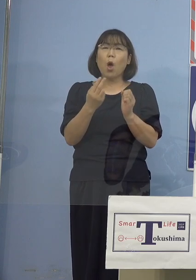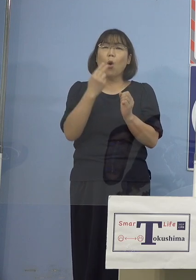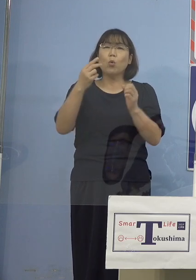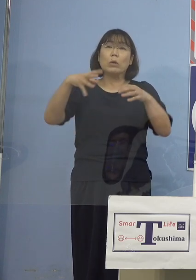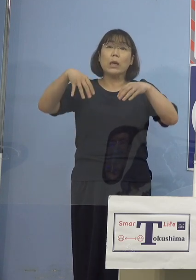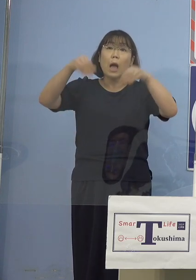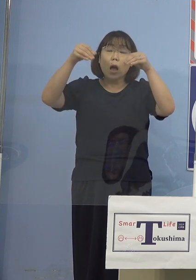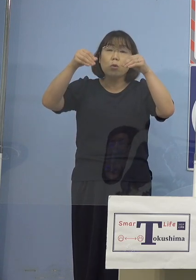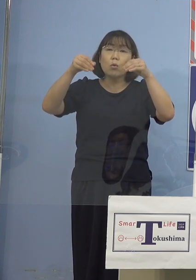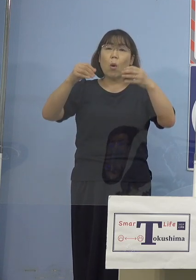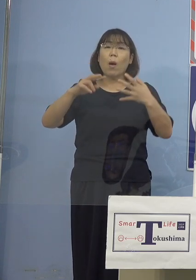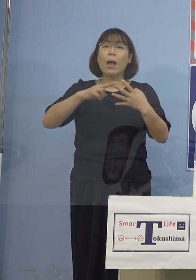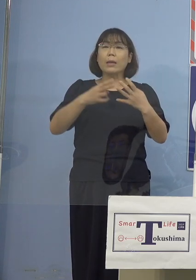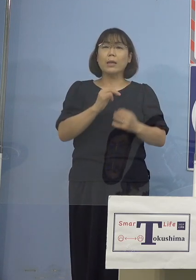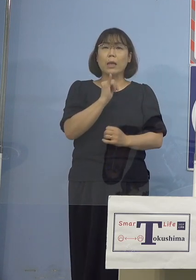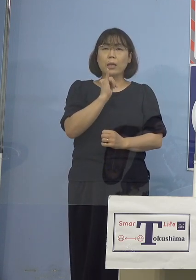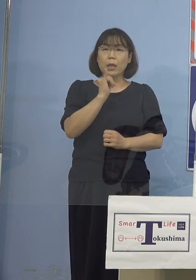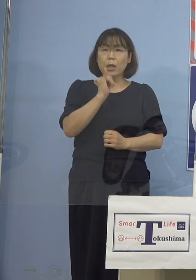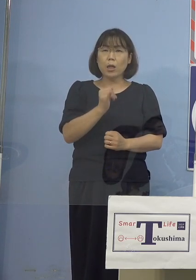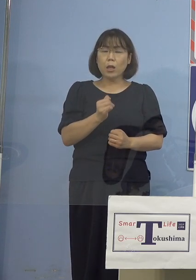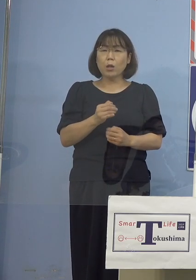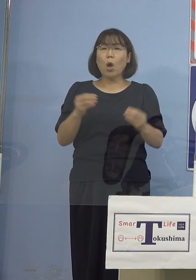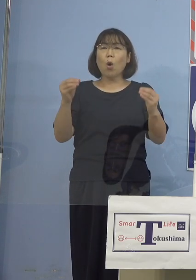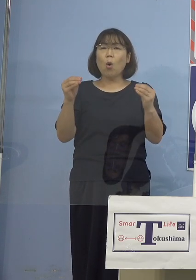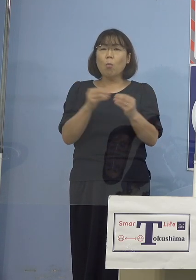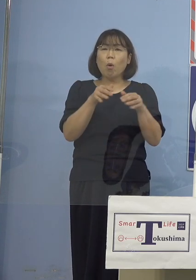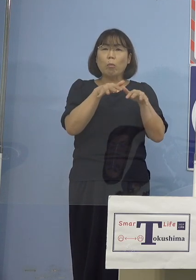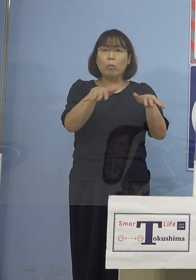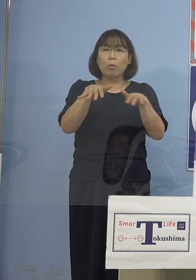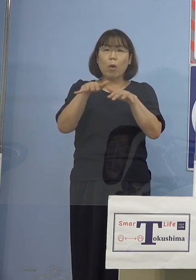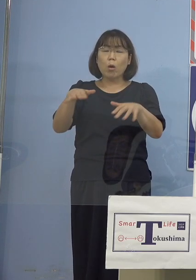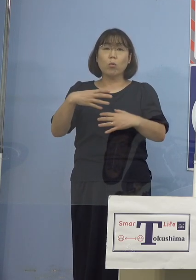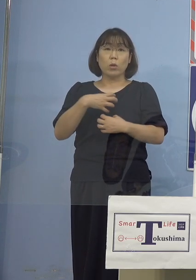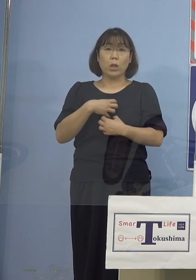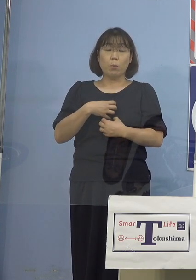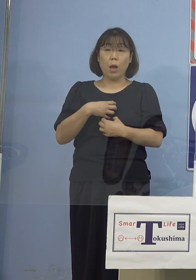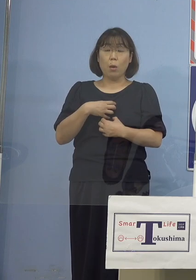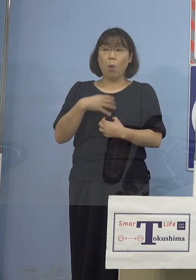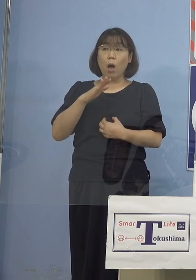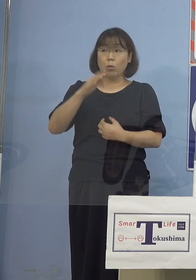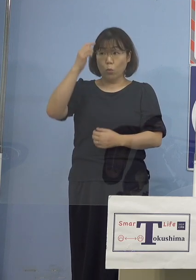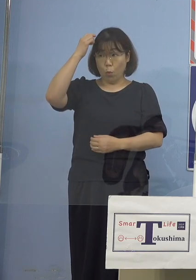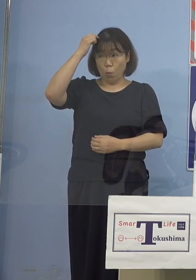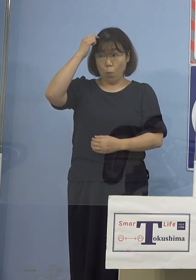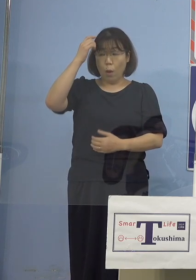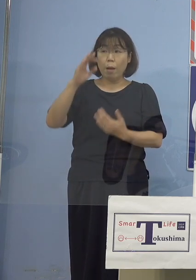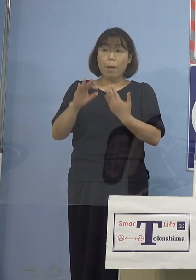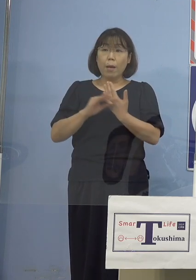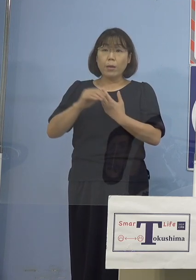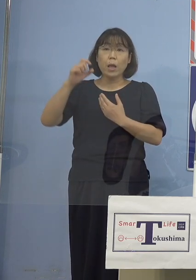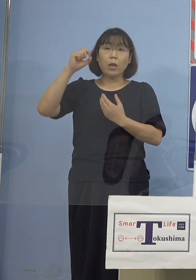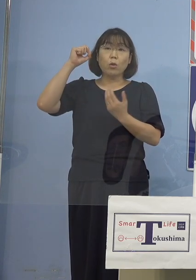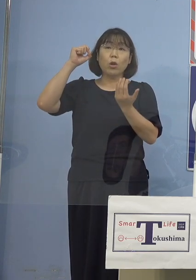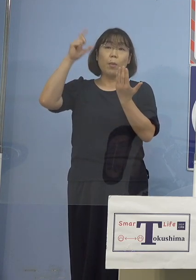季節性インフルエンザの同時流行というものを 懸念されると思うのですが 例えば有識者からその意見があったりだとか